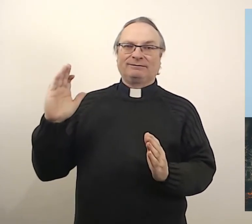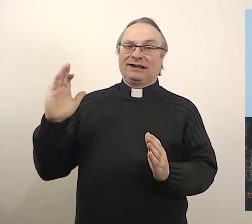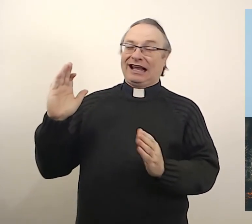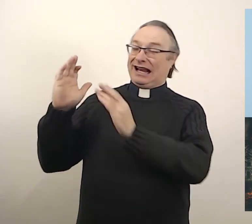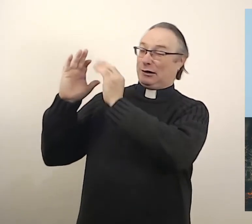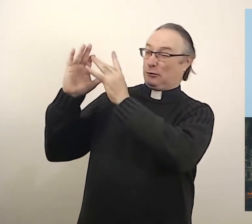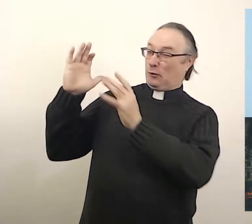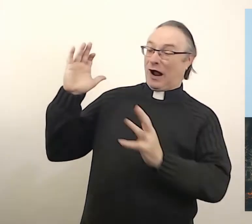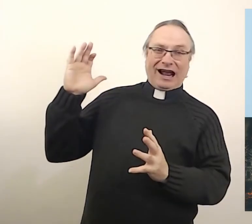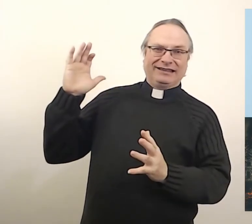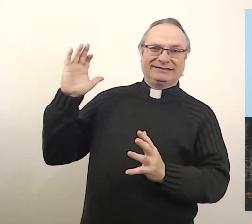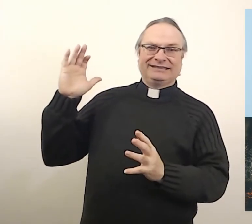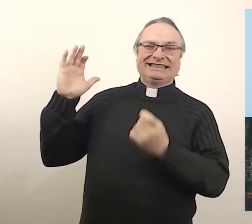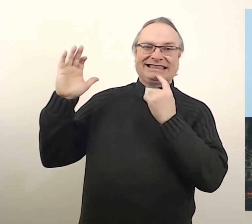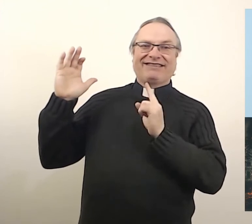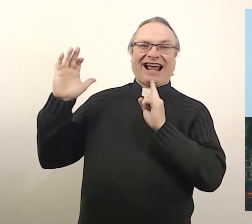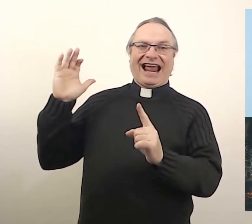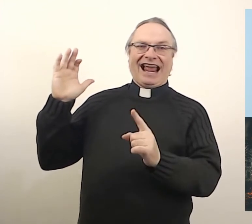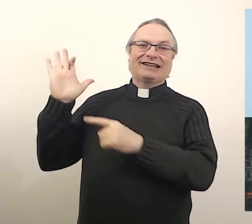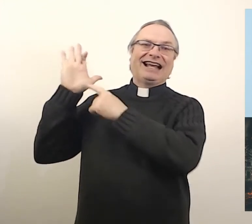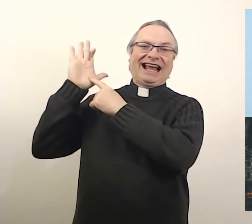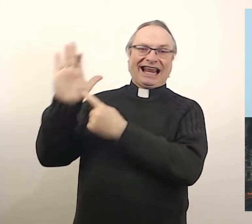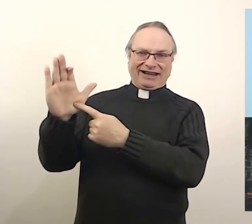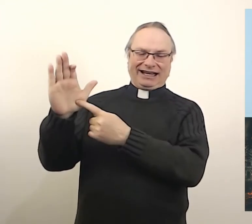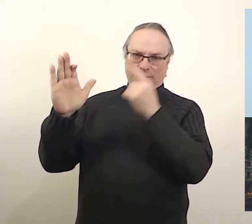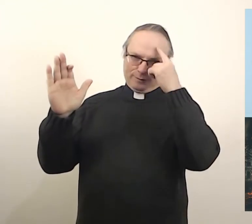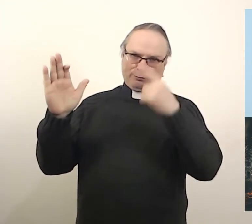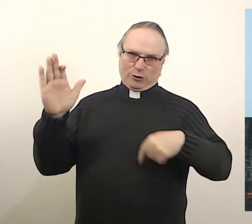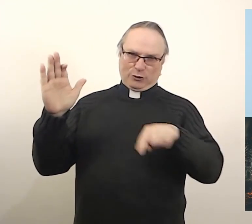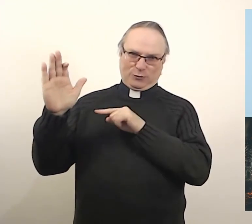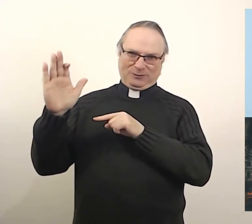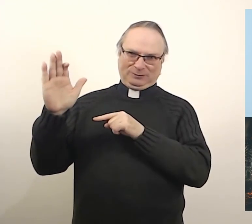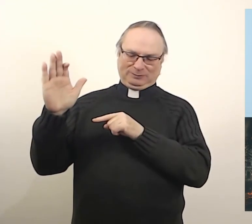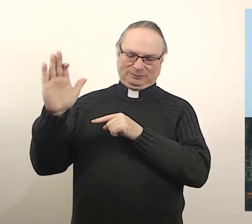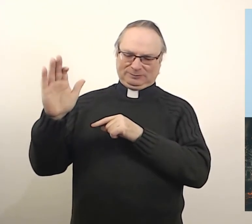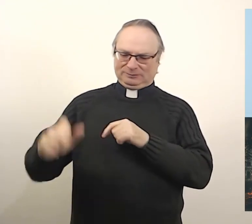à la gloire qui va être révélée pour nous.